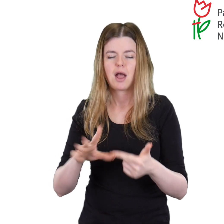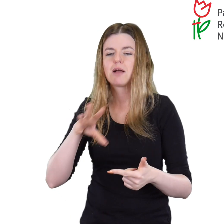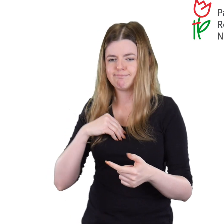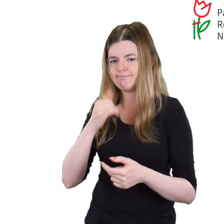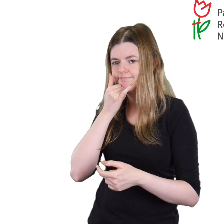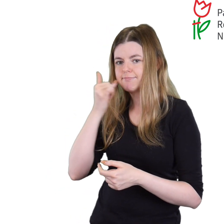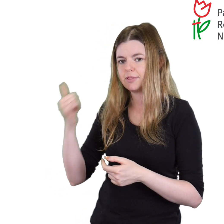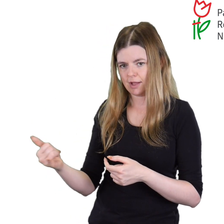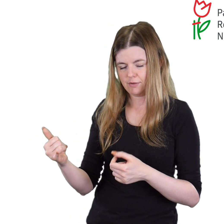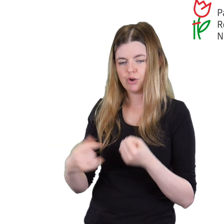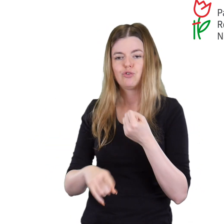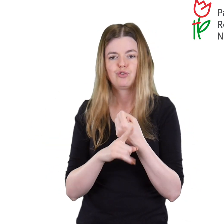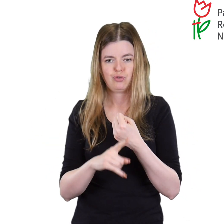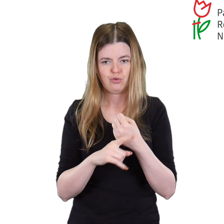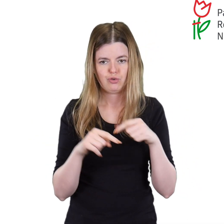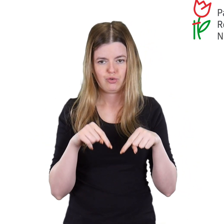• zadzwonić pod numer: